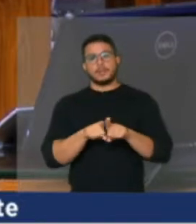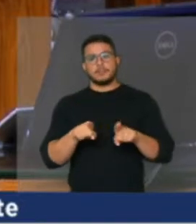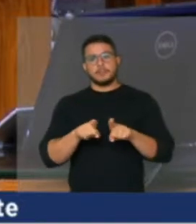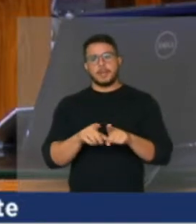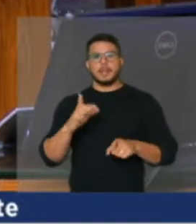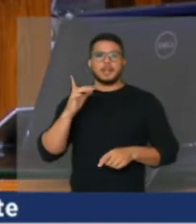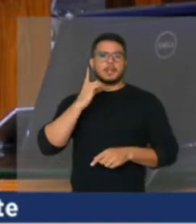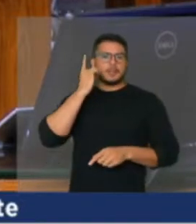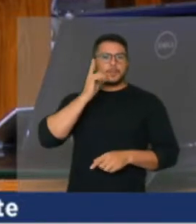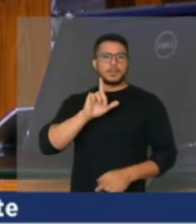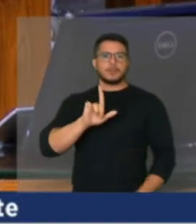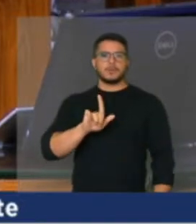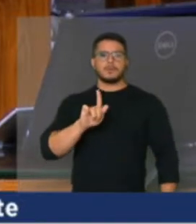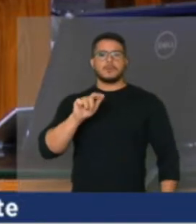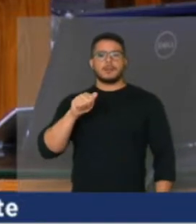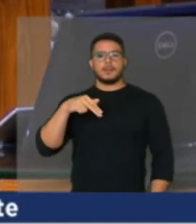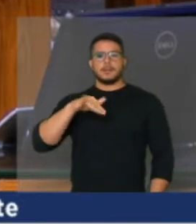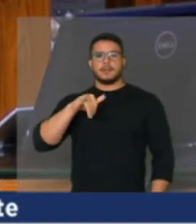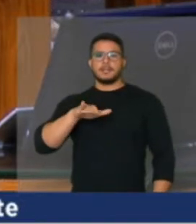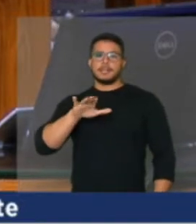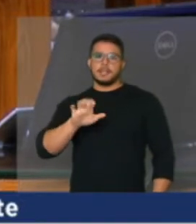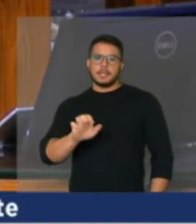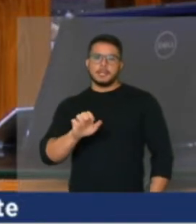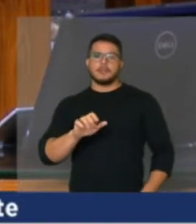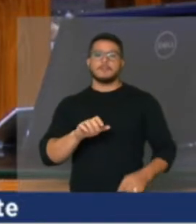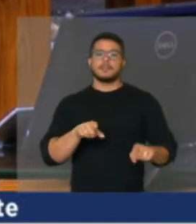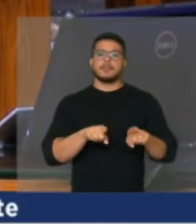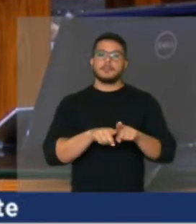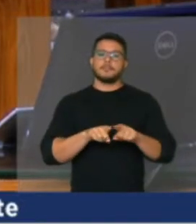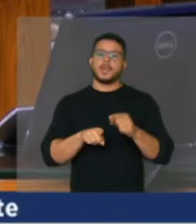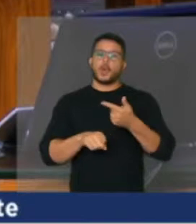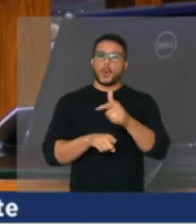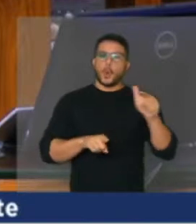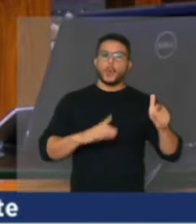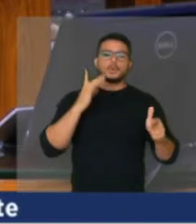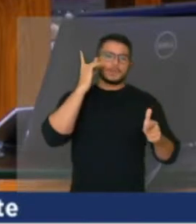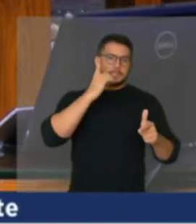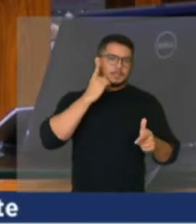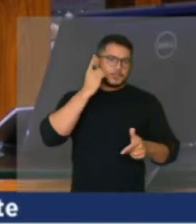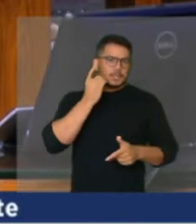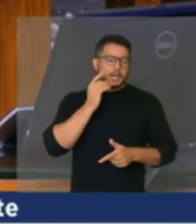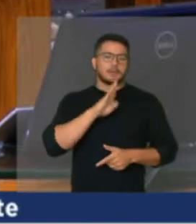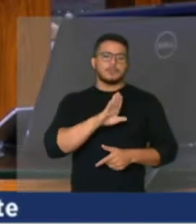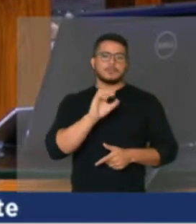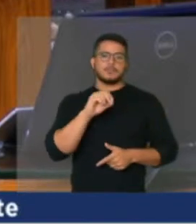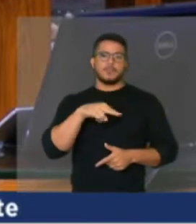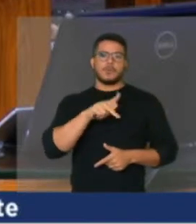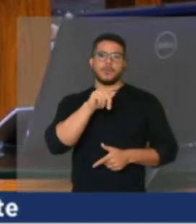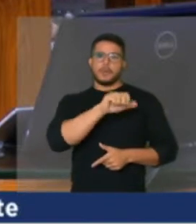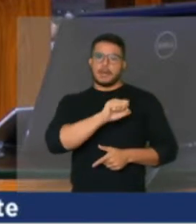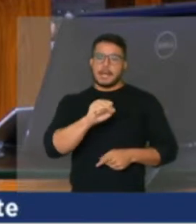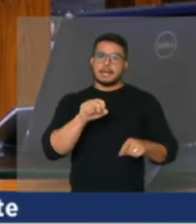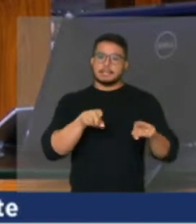E DE UM CONJUNTO DE DEPUTADOS DA CASA E DIANTE DO FATO DE QUE HOUVE MUDANÇA NO TEXTO DO RELATÓRIO AINDA QUE A MUDANÇA NÃO SEJA SUBSTANCIAL, EU QUERO